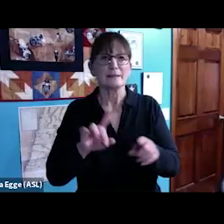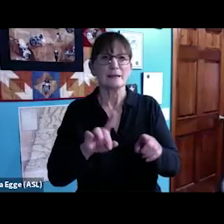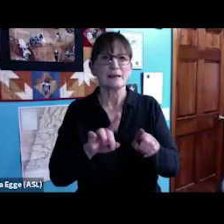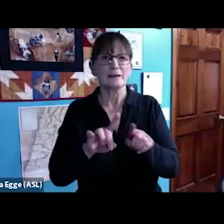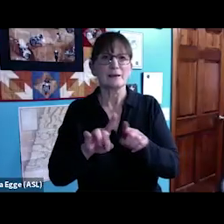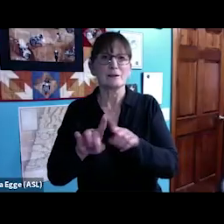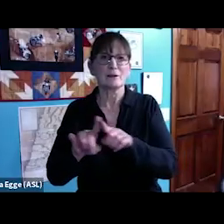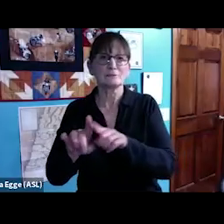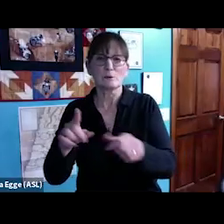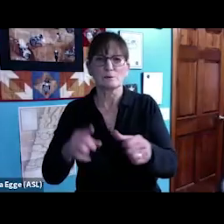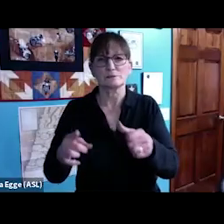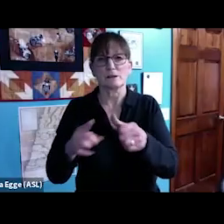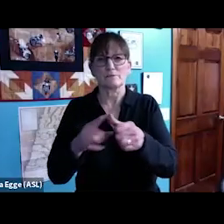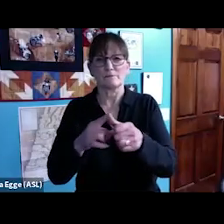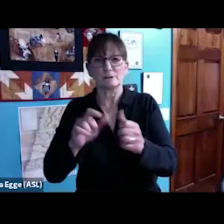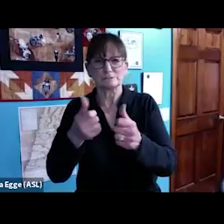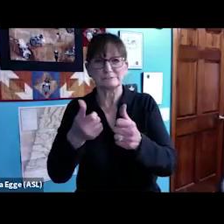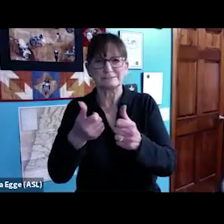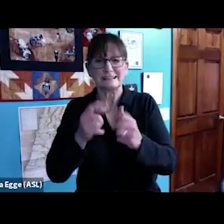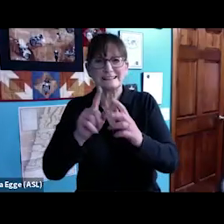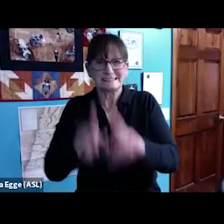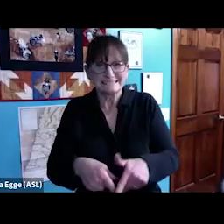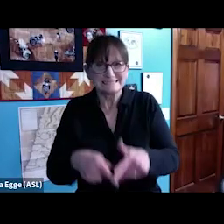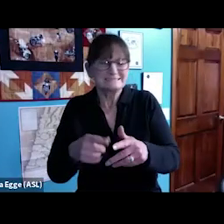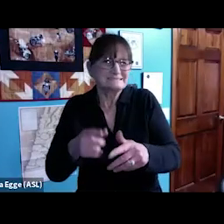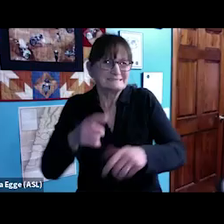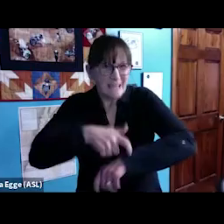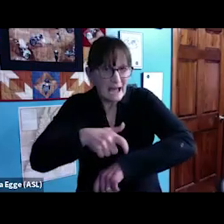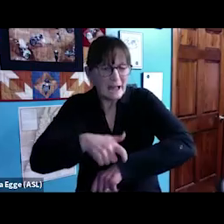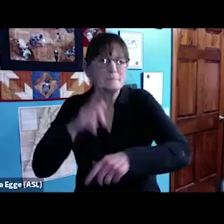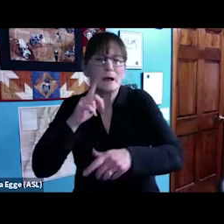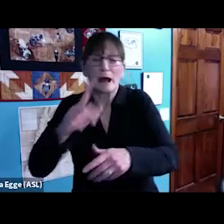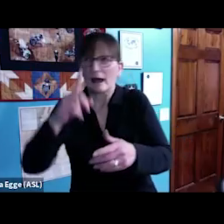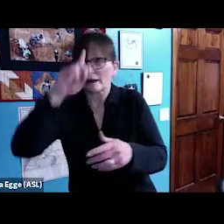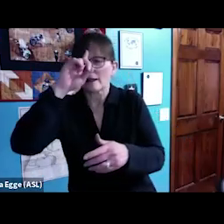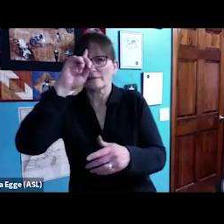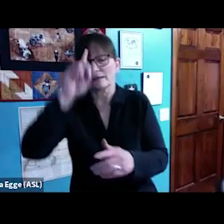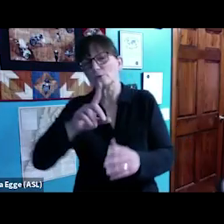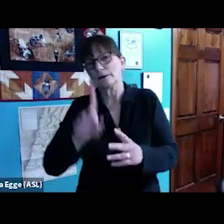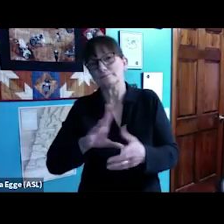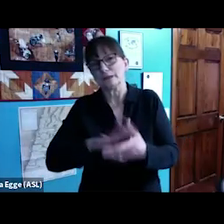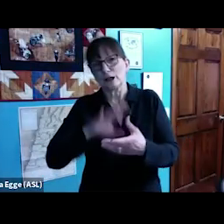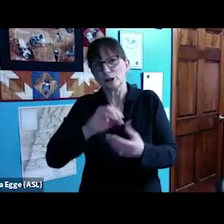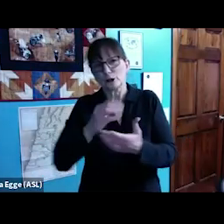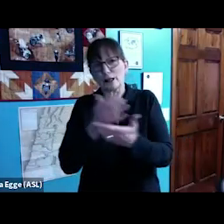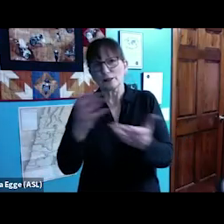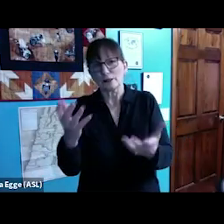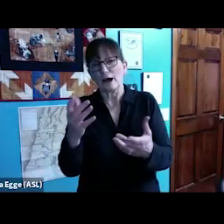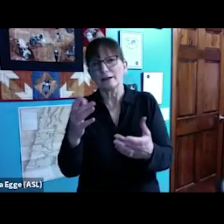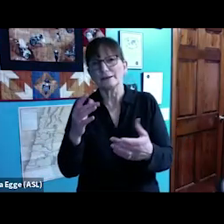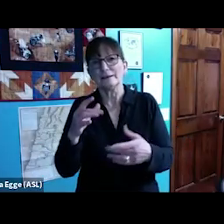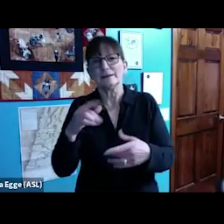Y por último, registro la decisión en... Esa hoja de cálculo que mencioné antes.